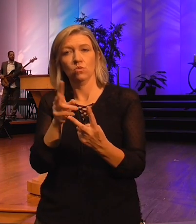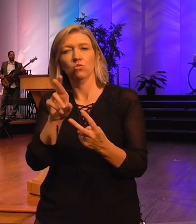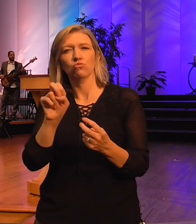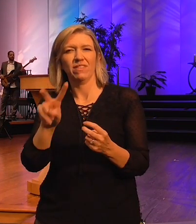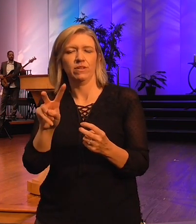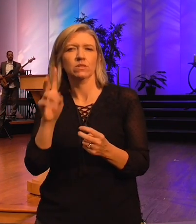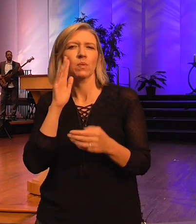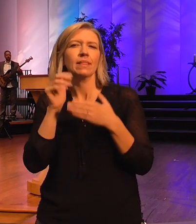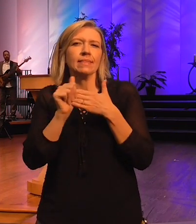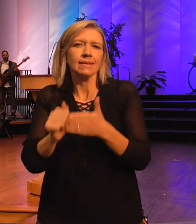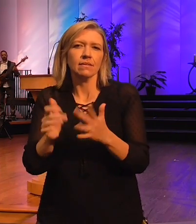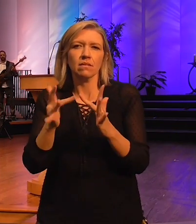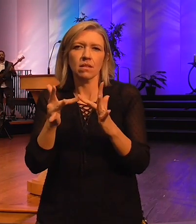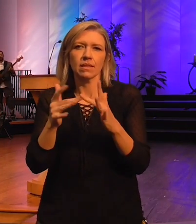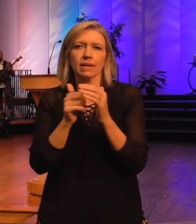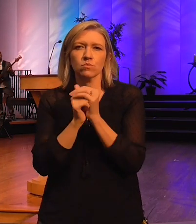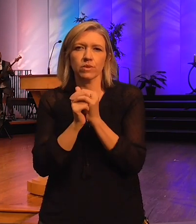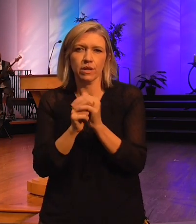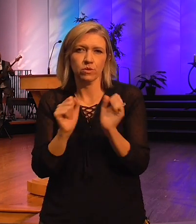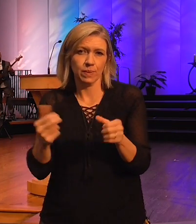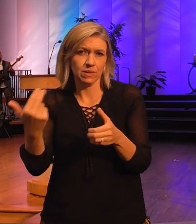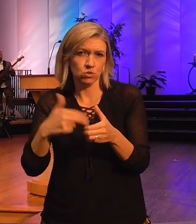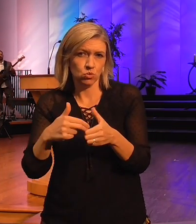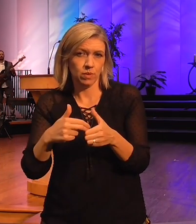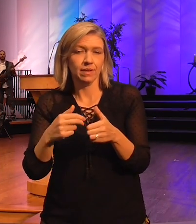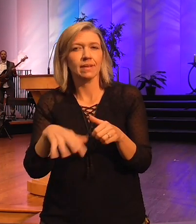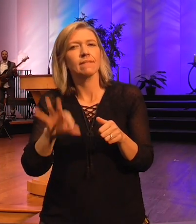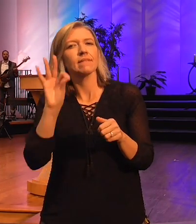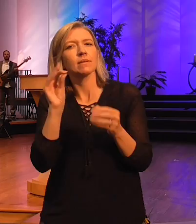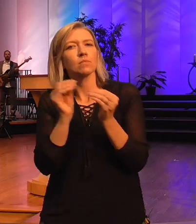unirse a ellos, la información está en la diapositiva y también la encontrará en nuestro sitio web y ahora creo